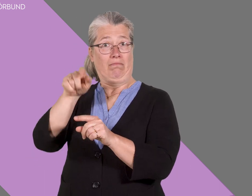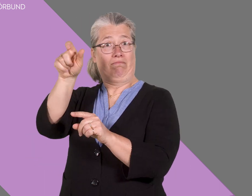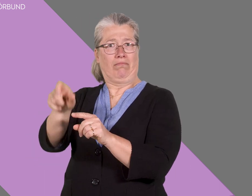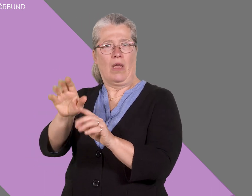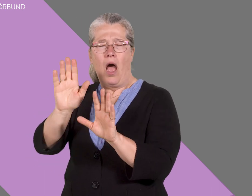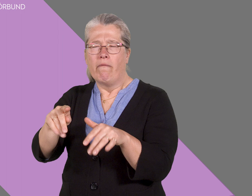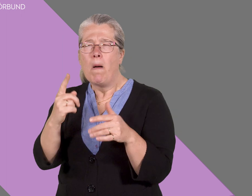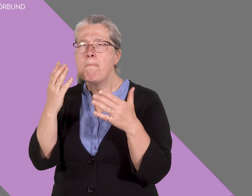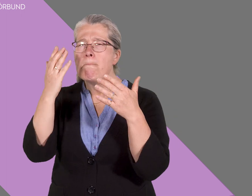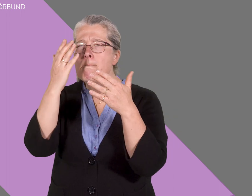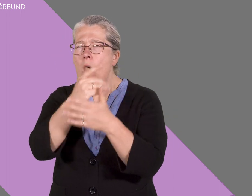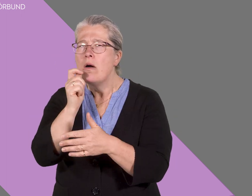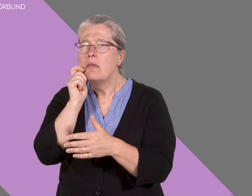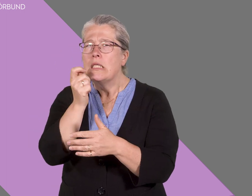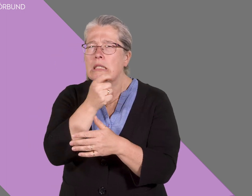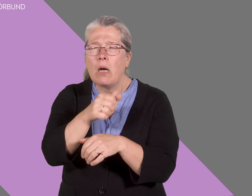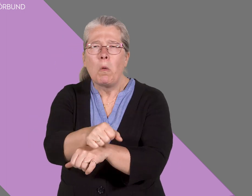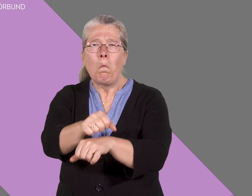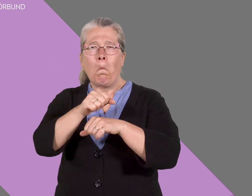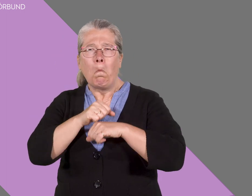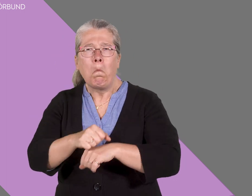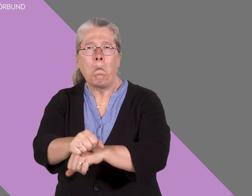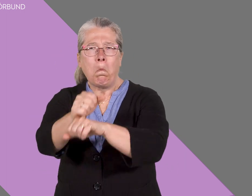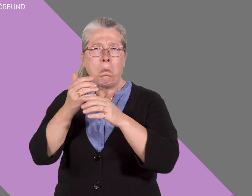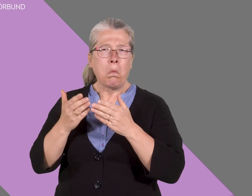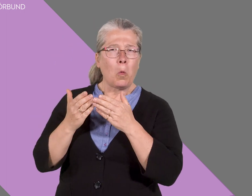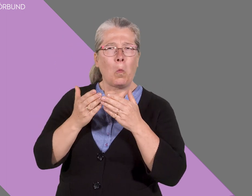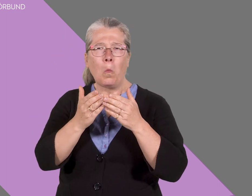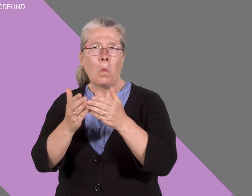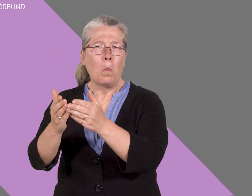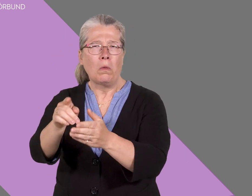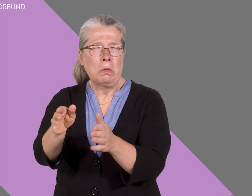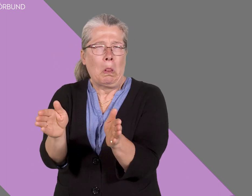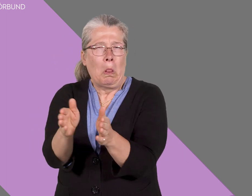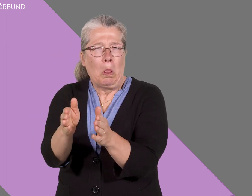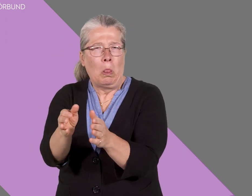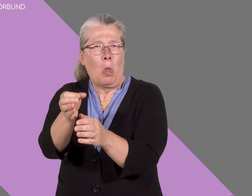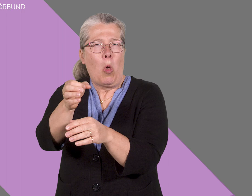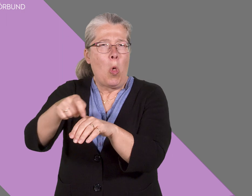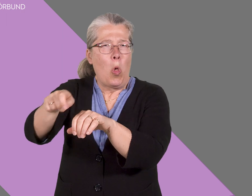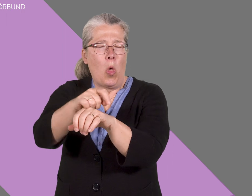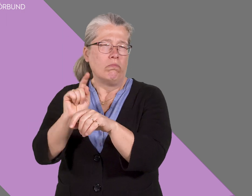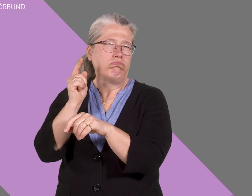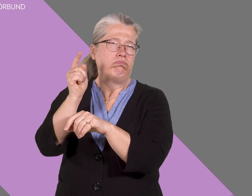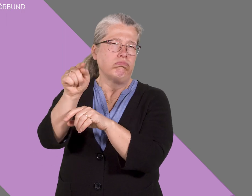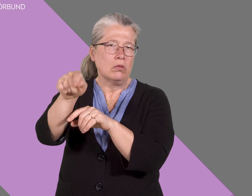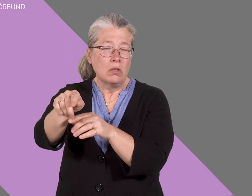som i decembermörkret rodde ut till ett avlägset skär -